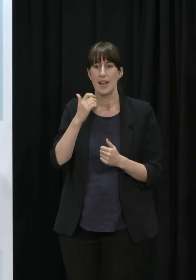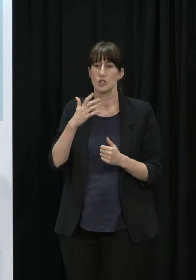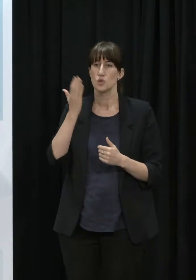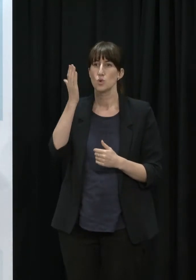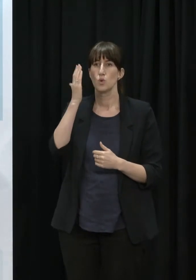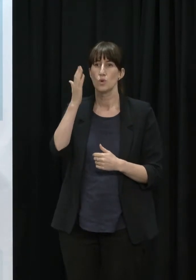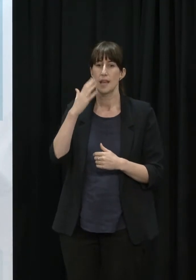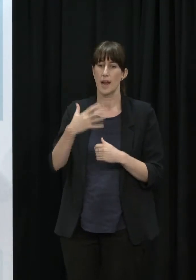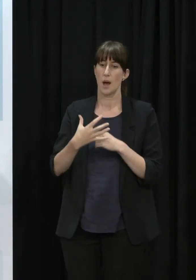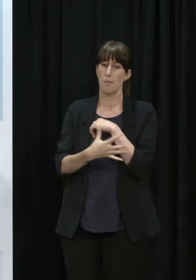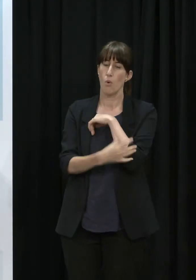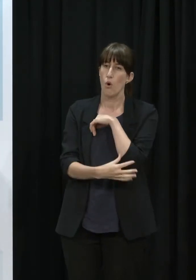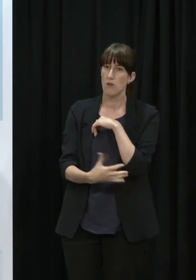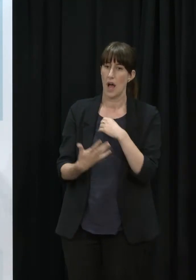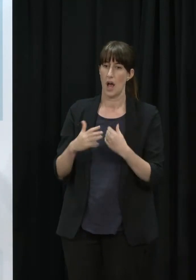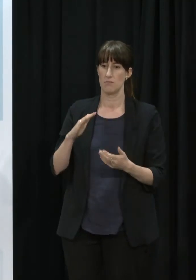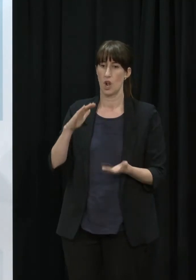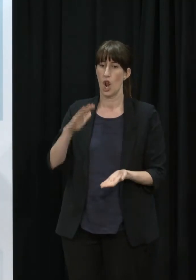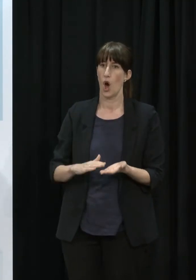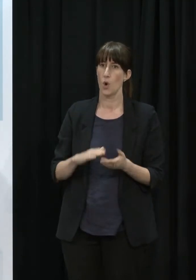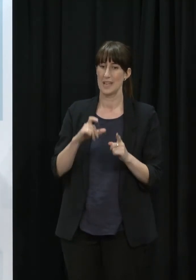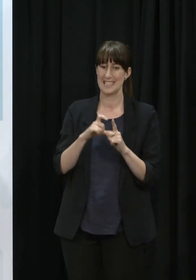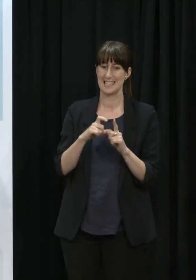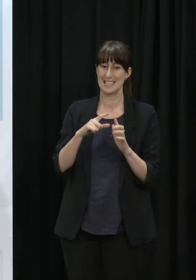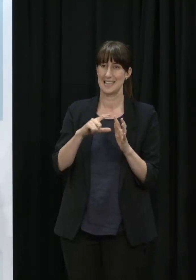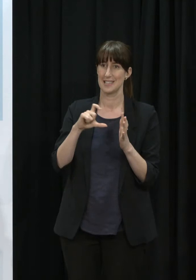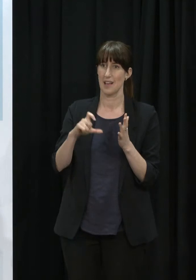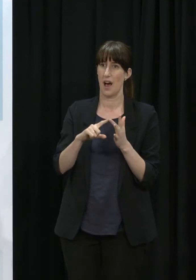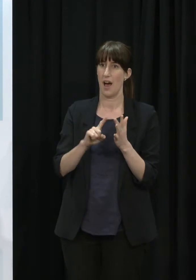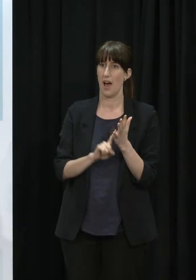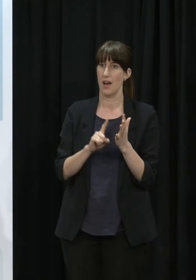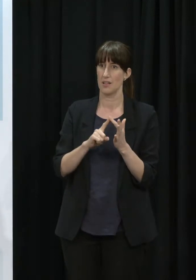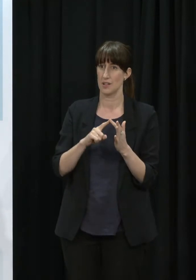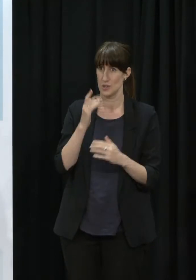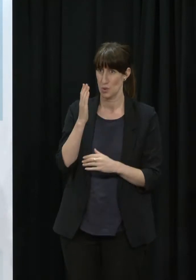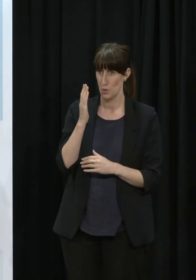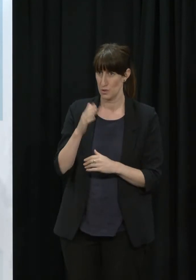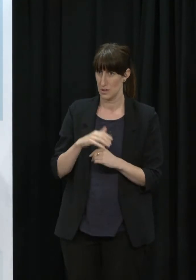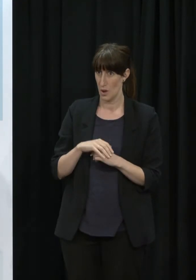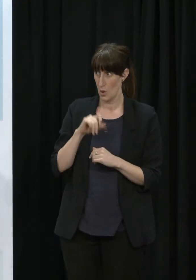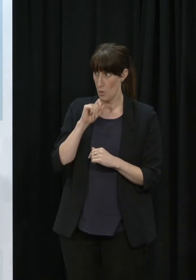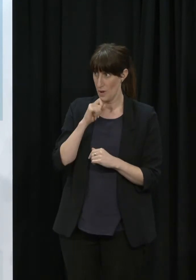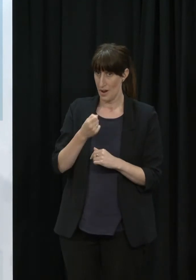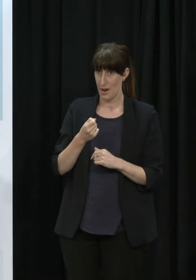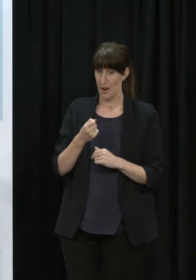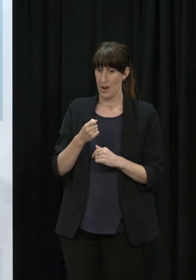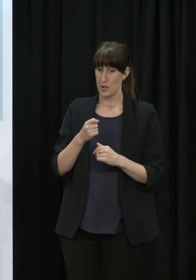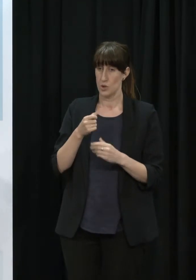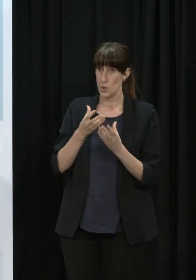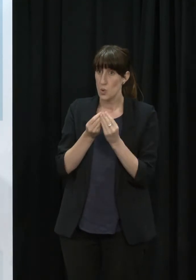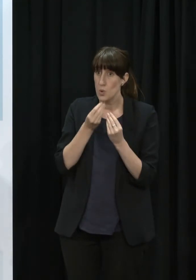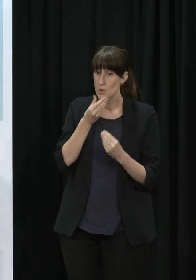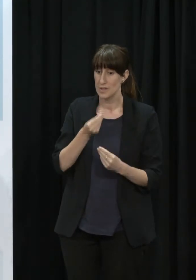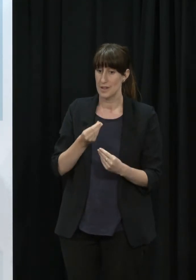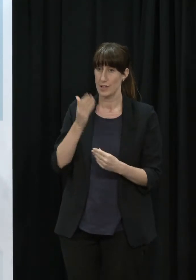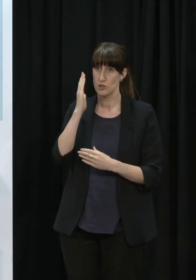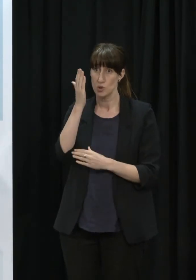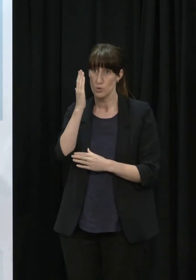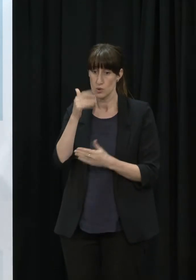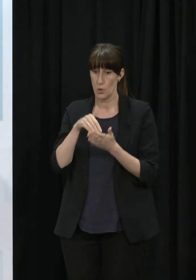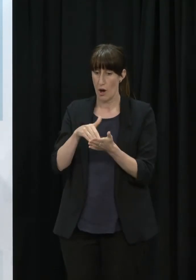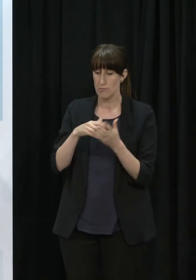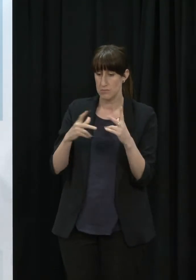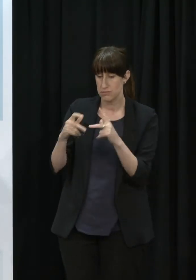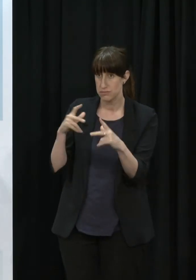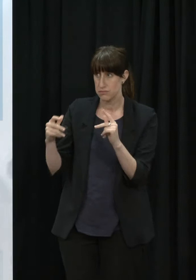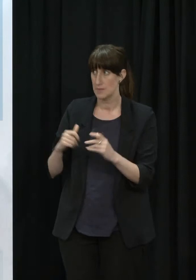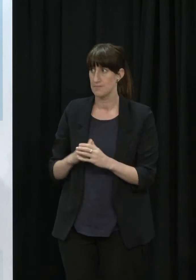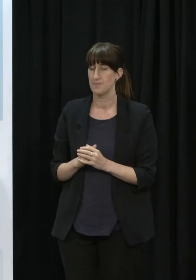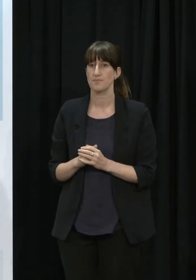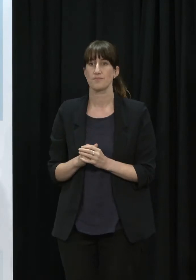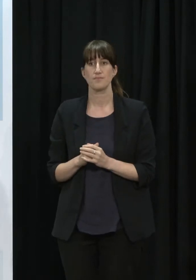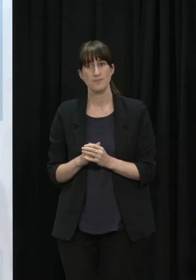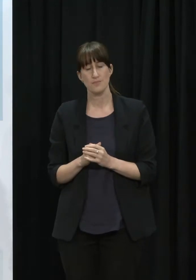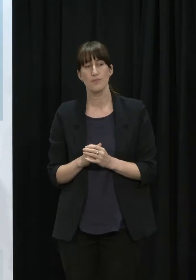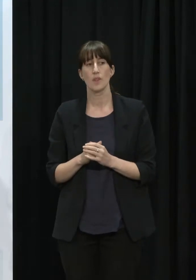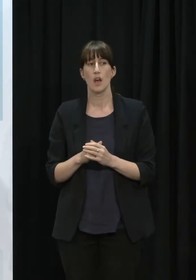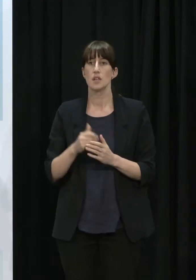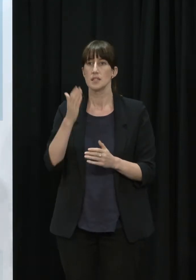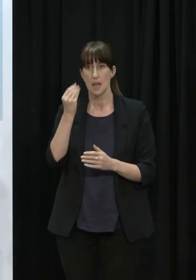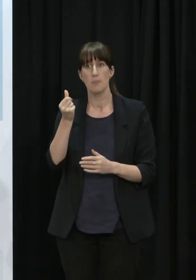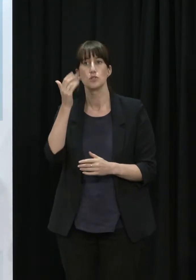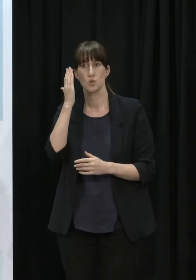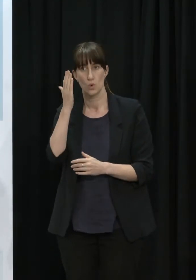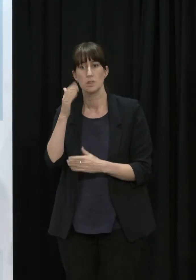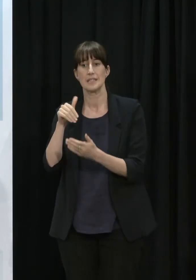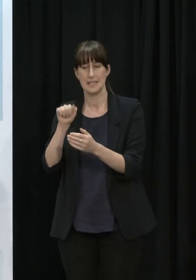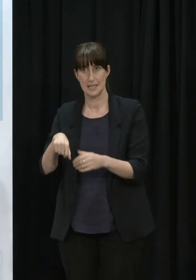tatou ki te Maori i mua atu.